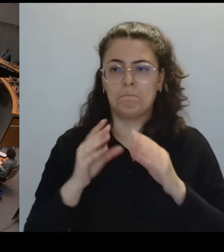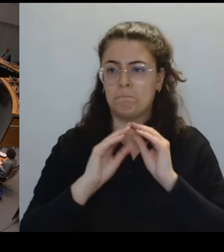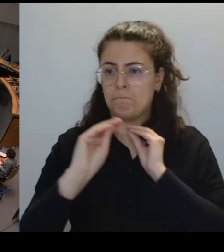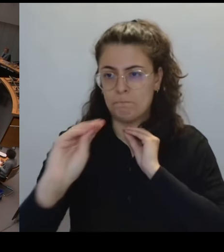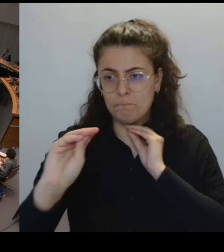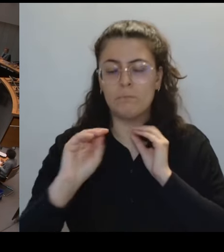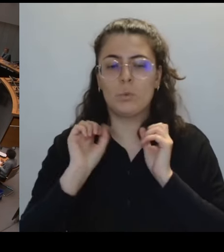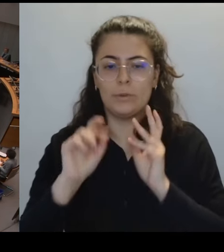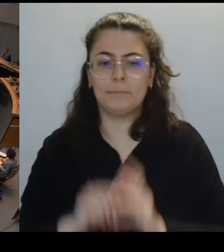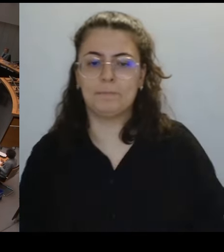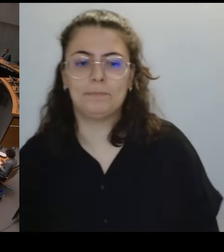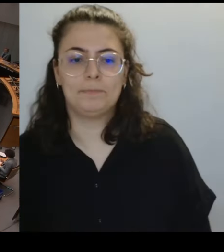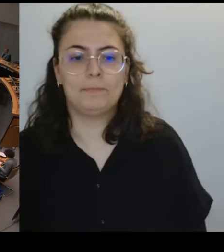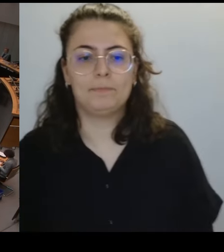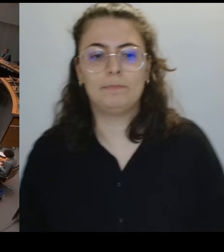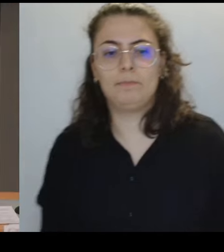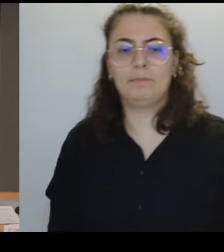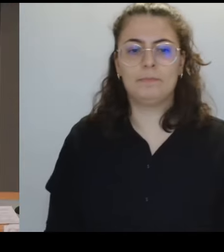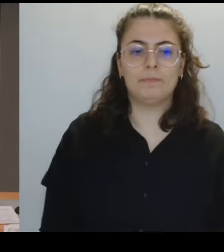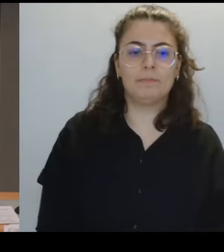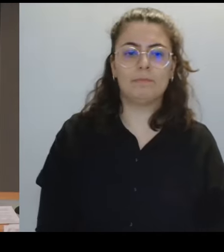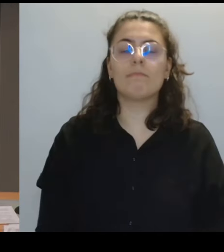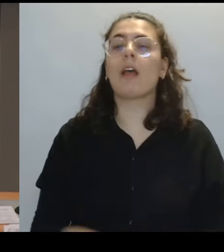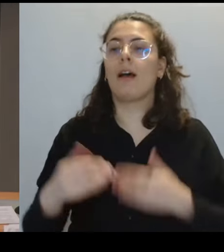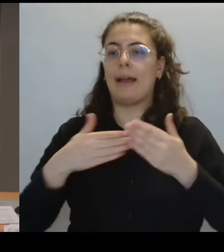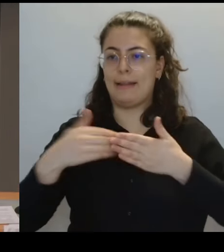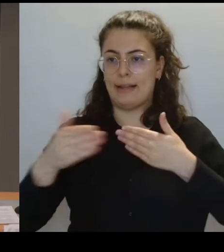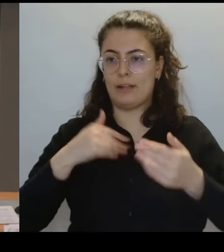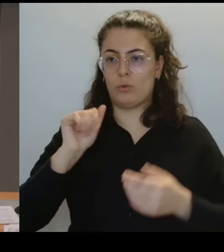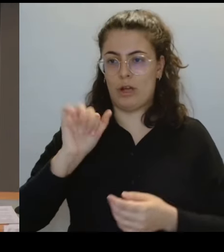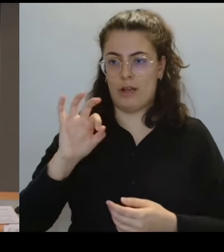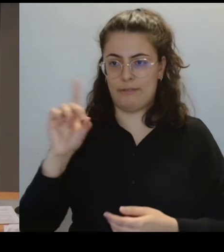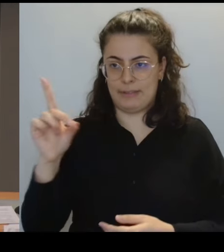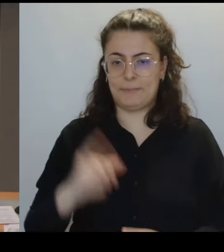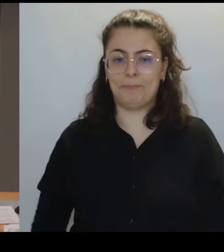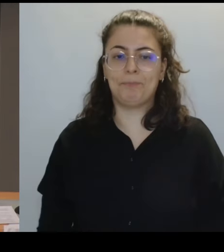Enthaltung bei der AfD-Fraktion. Damit sind die vorgeschlagenen Personen gewählt.